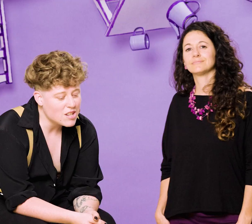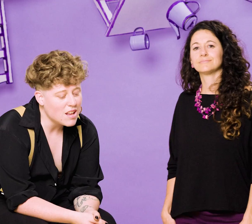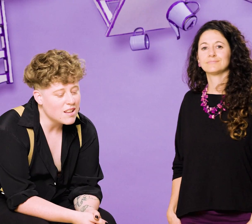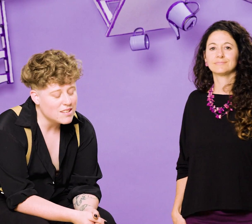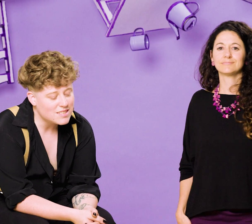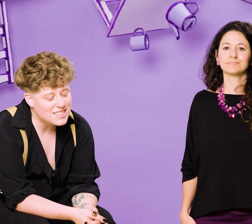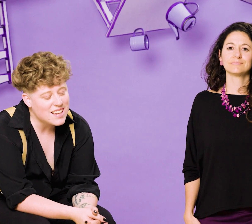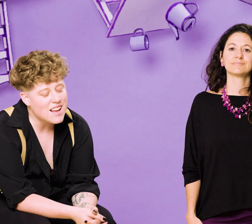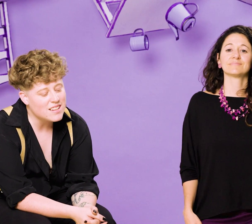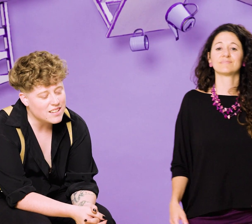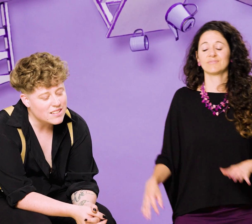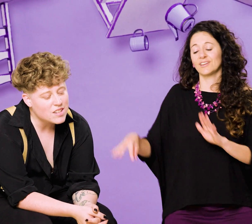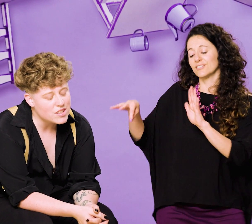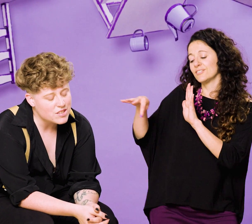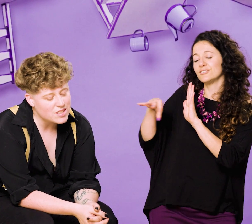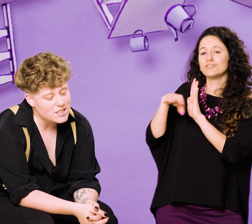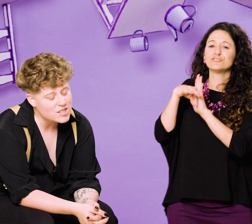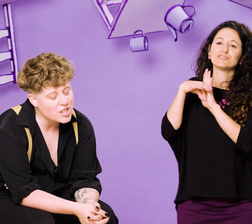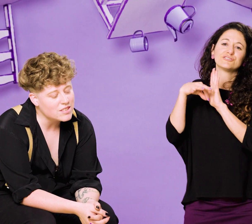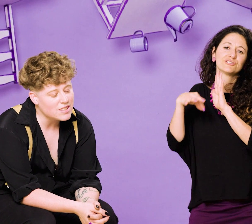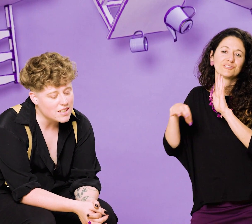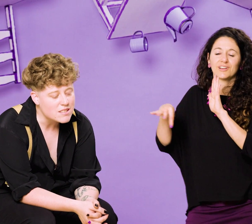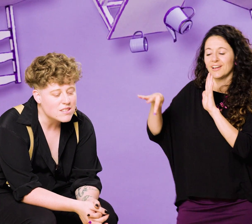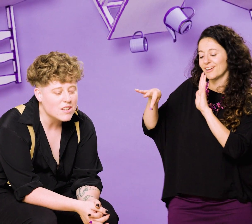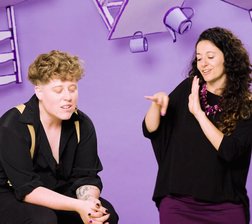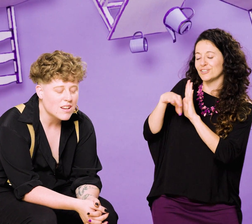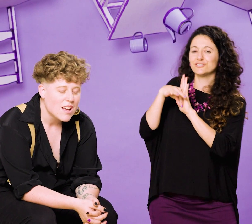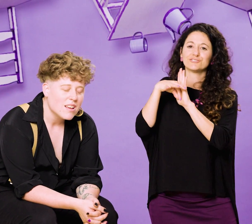J’entends les cloches qui sonnent les heures